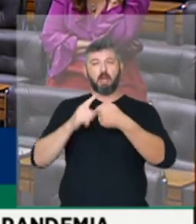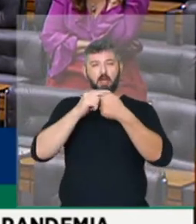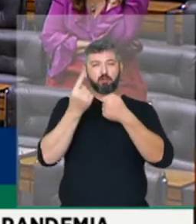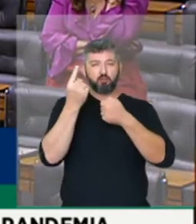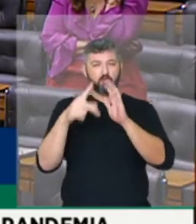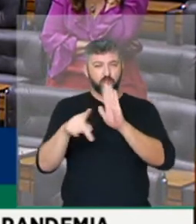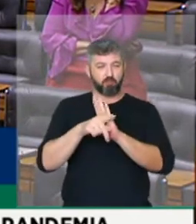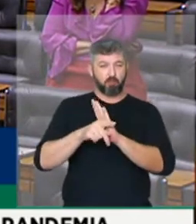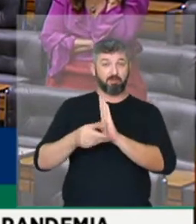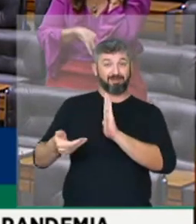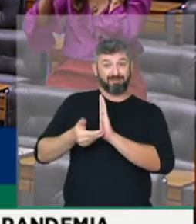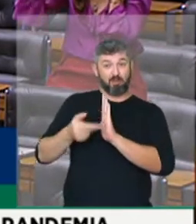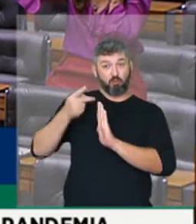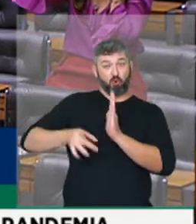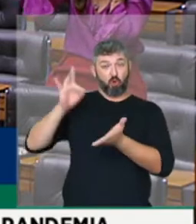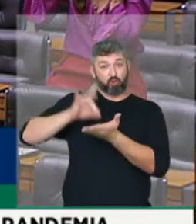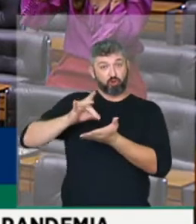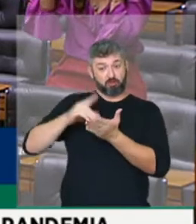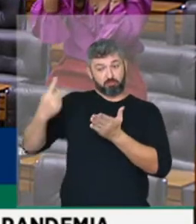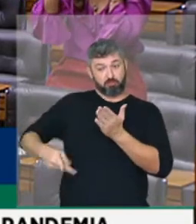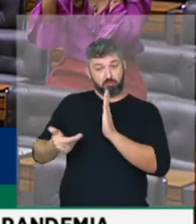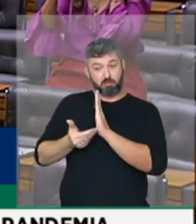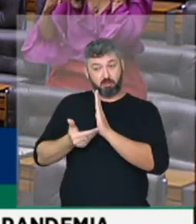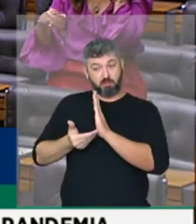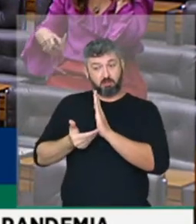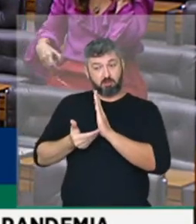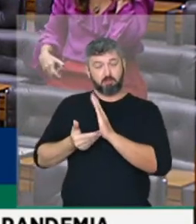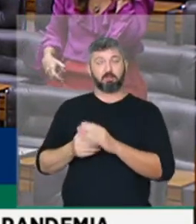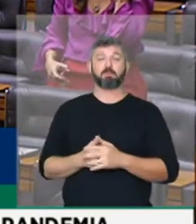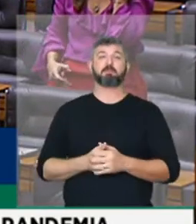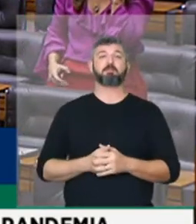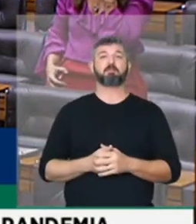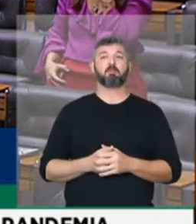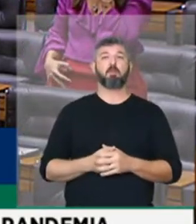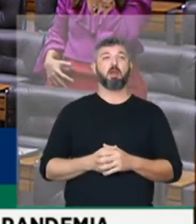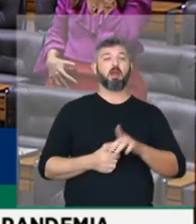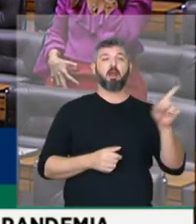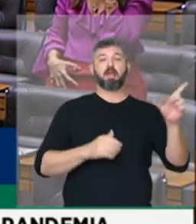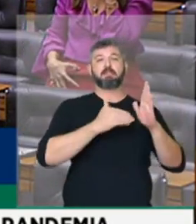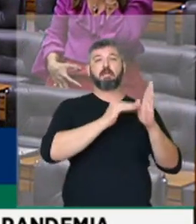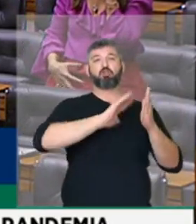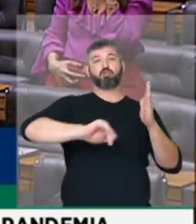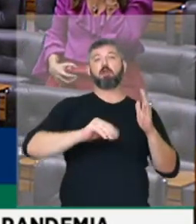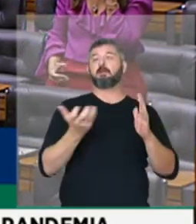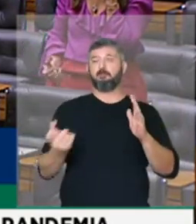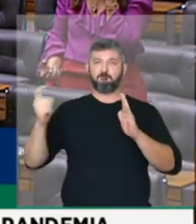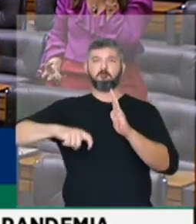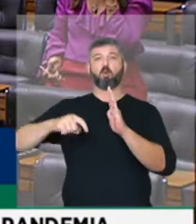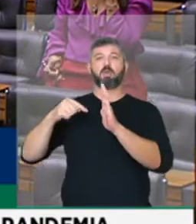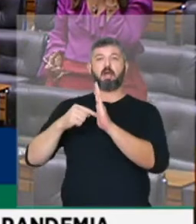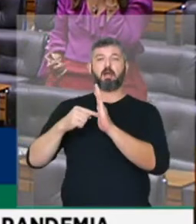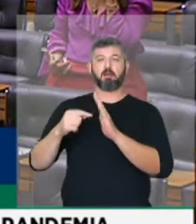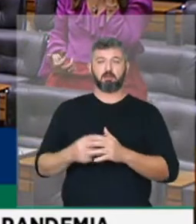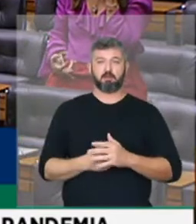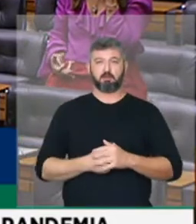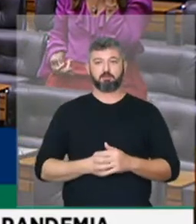RESGATAR UM... UM ARTIGO DO PROJETO APROVADO ORIGINALMENTE NA CÂMARA E A DÚVIDA É SE QUEM DESEJA RESGATAR ESSE